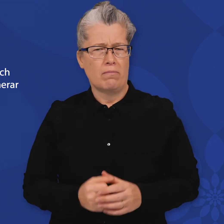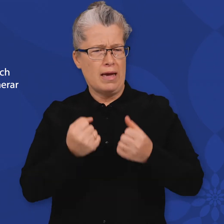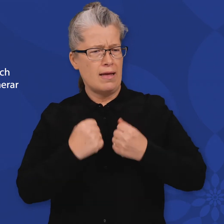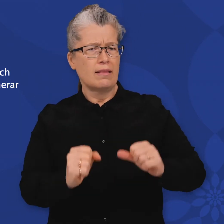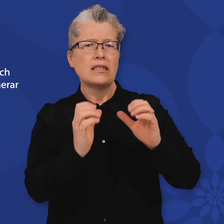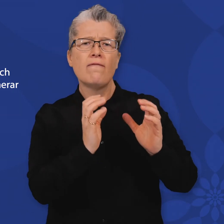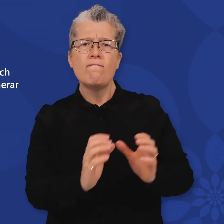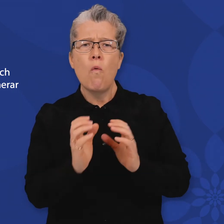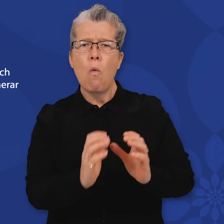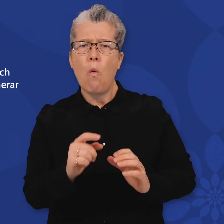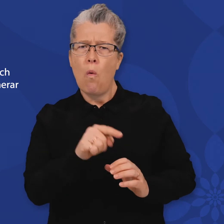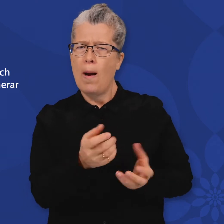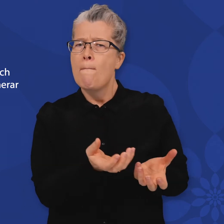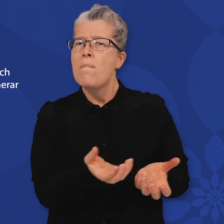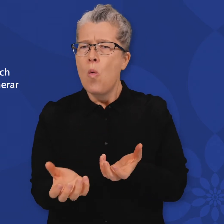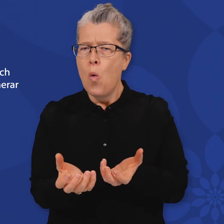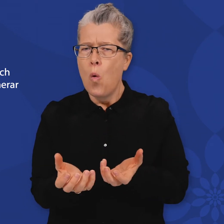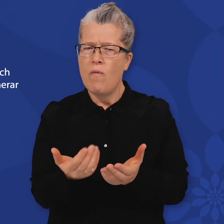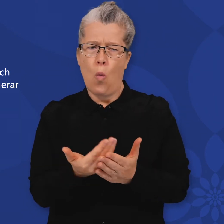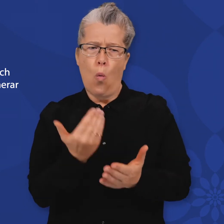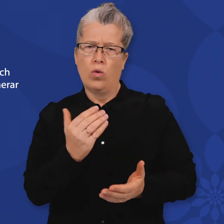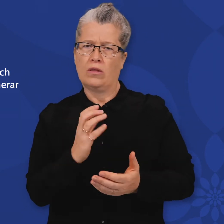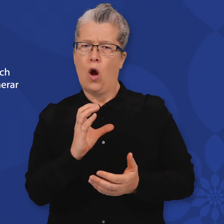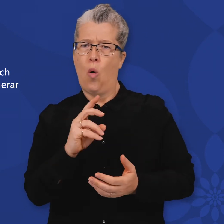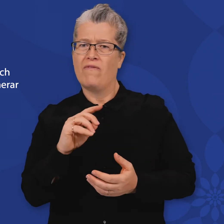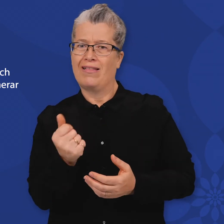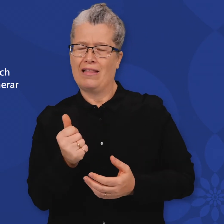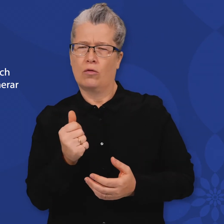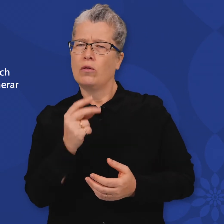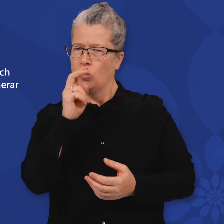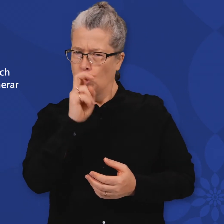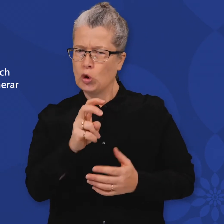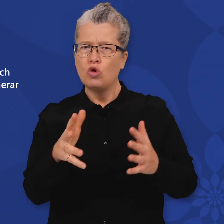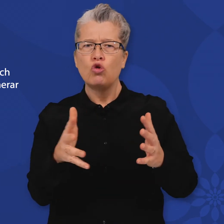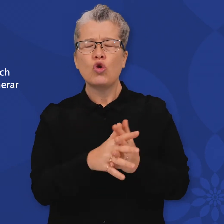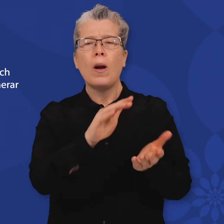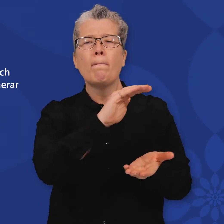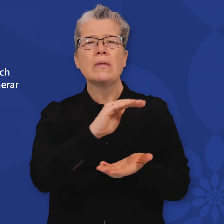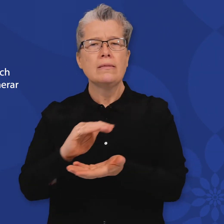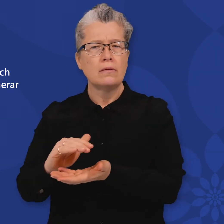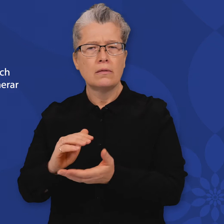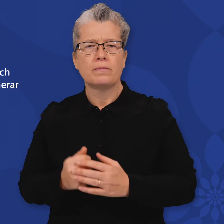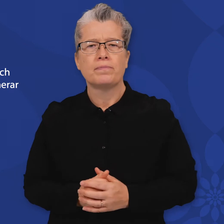Behovet av intensivvård på grund av covid-19 minskar tydligt.